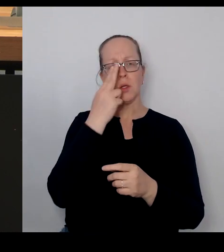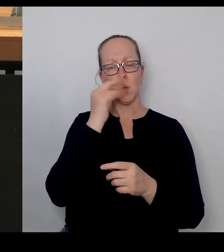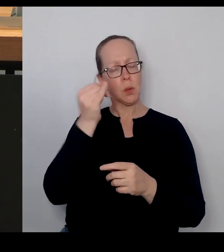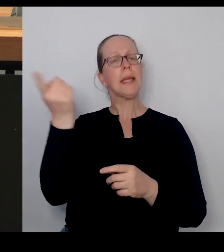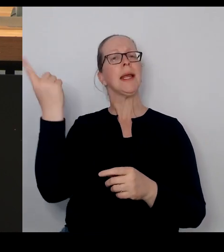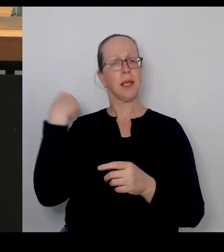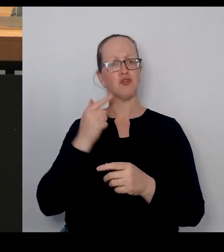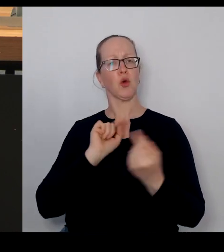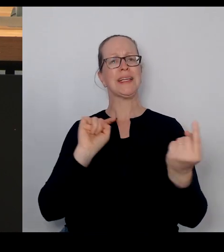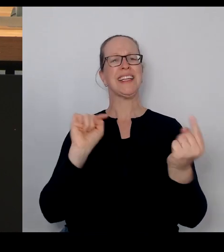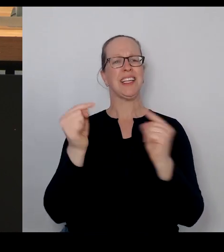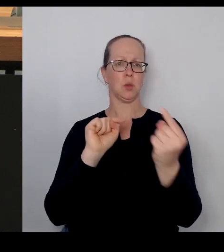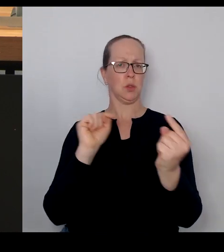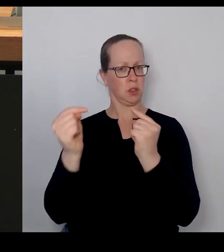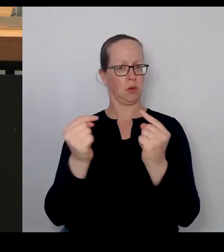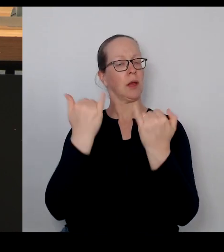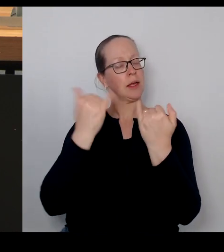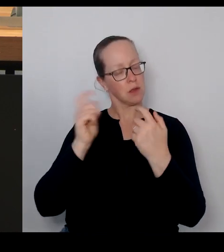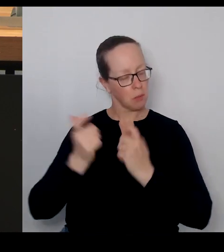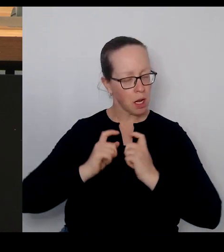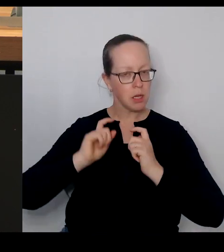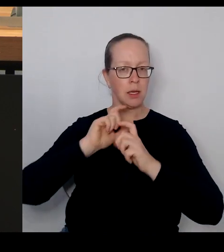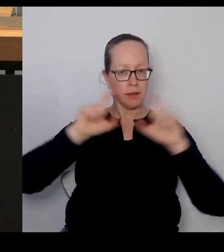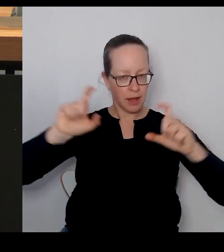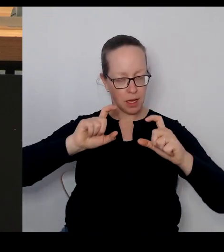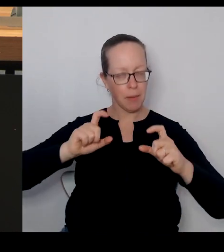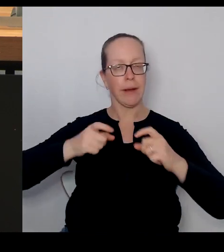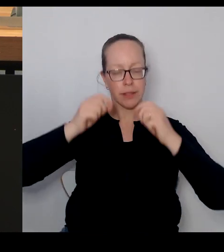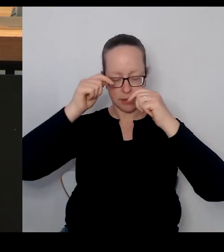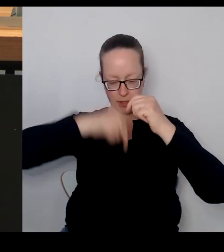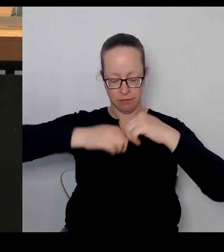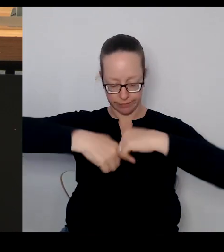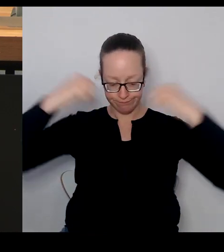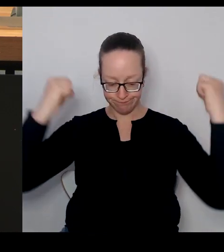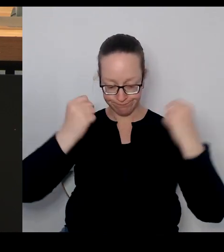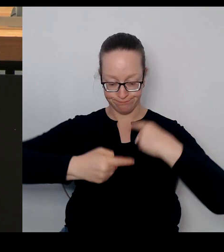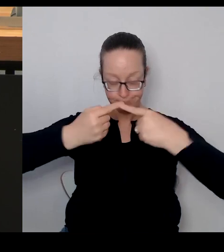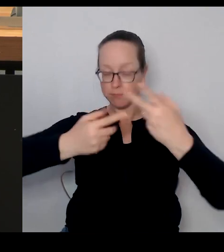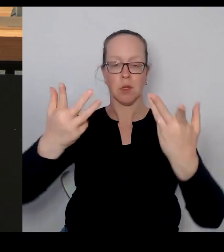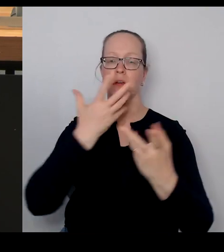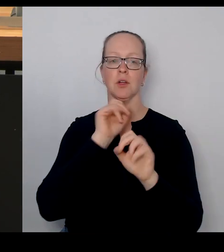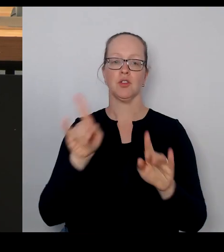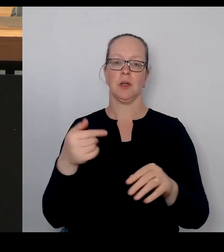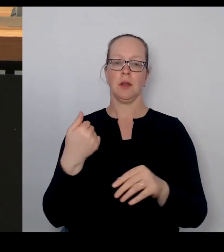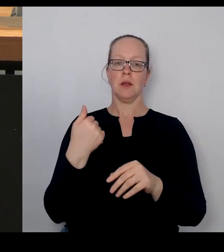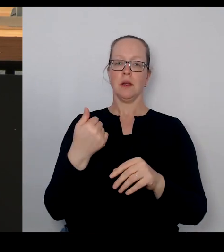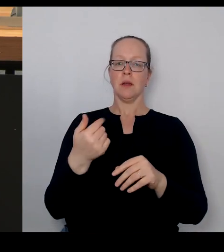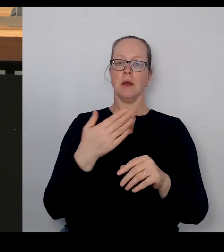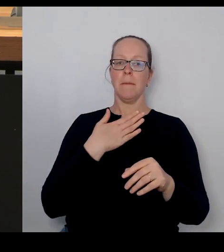Meine Kollegin Maja Lasik hat schon in ihrer Rede im letzten Juni wo wir das hier schon mal besprochen haben, wichtige Punkte genannt die